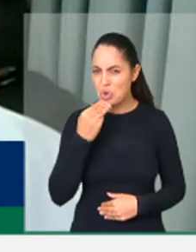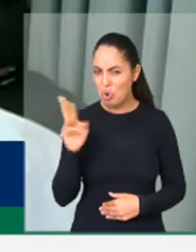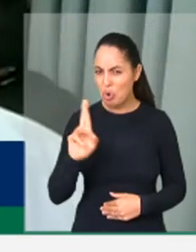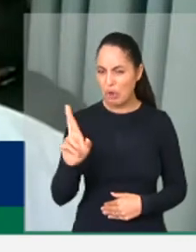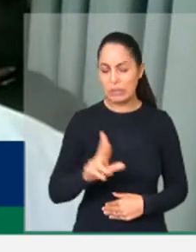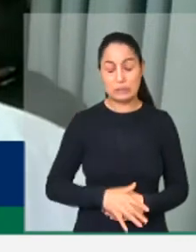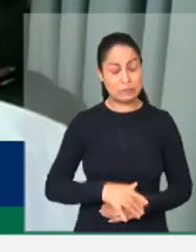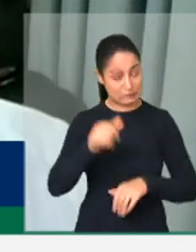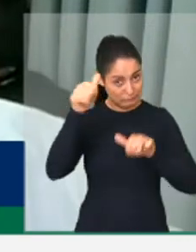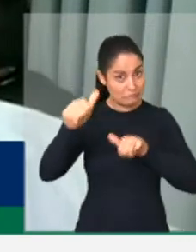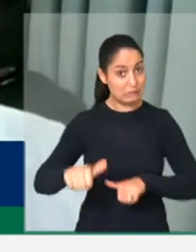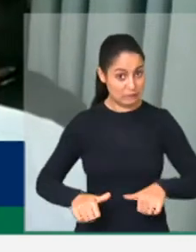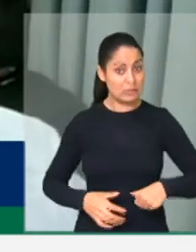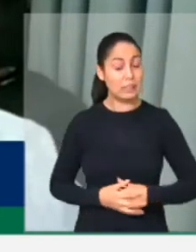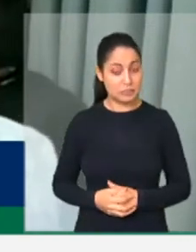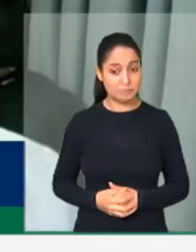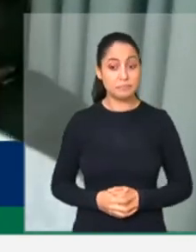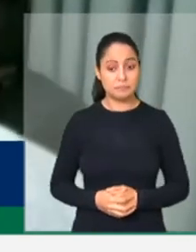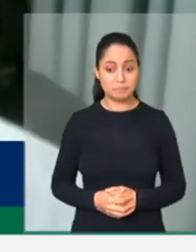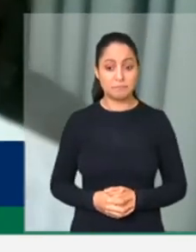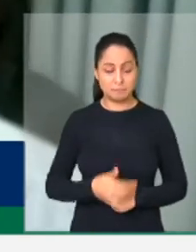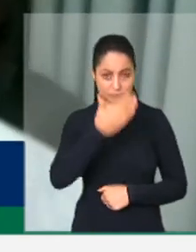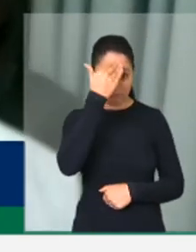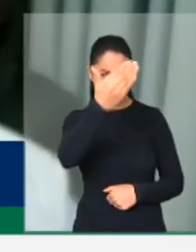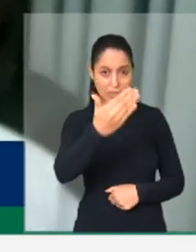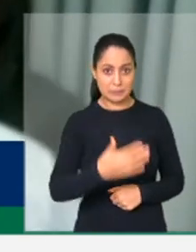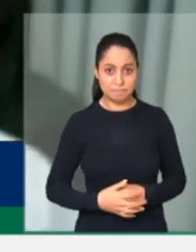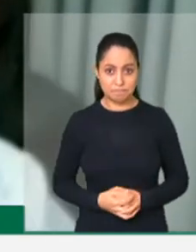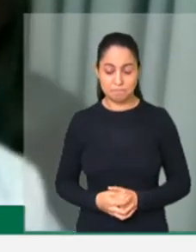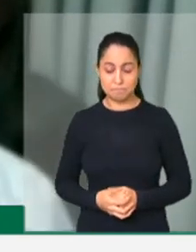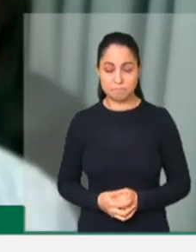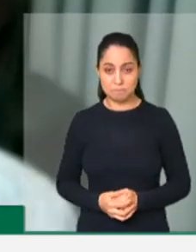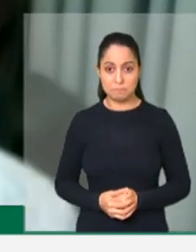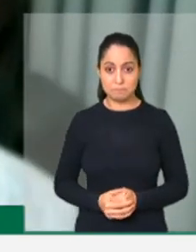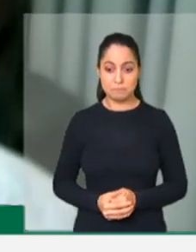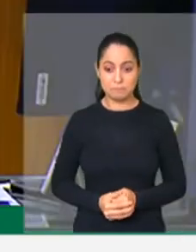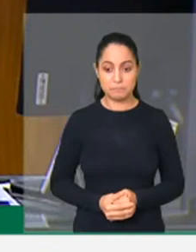ORIENTA O PT. PSL É SIM? -- [DEPUTADO]: SIM. [PRESIDENTE]: PT COMO